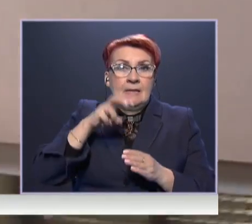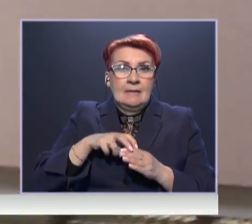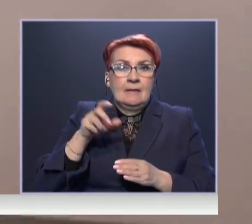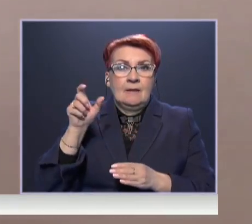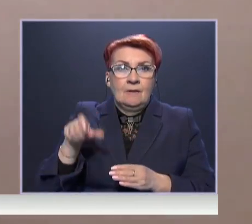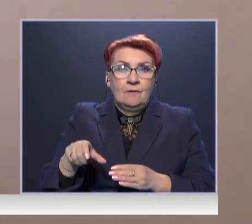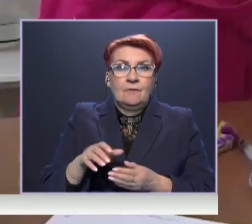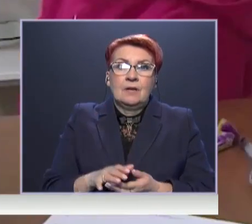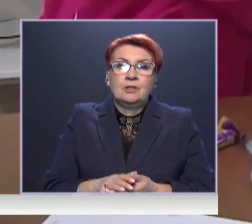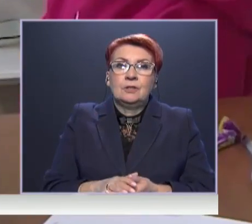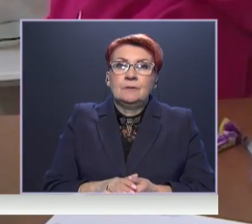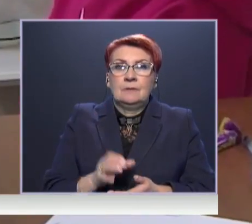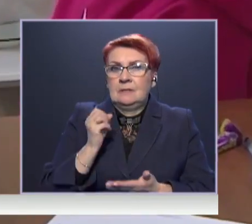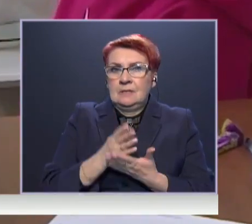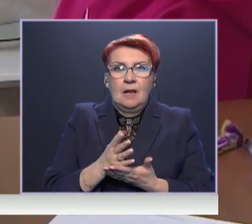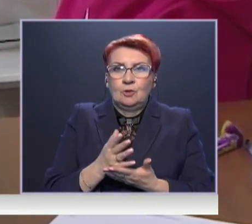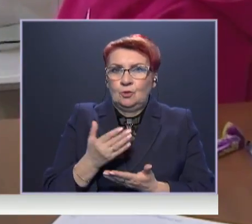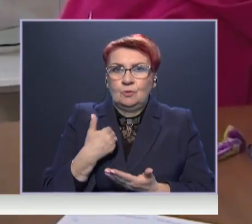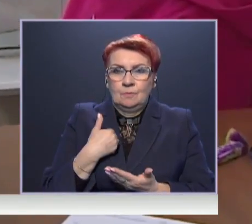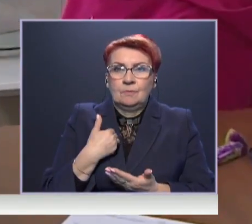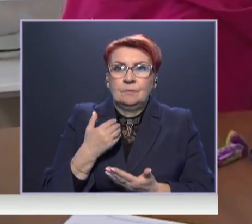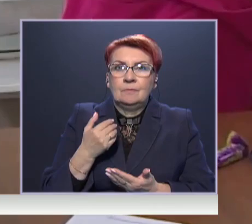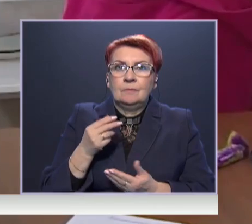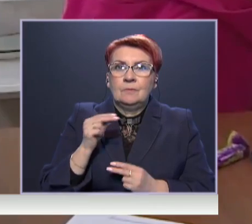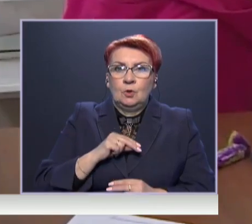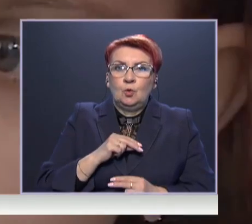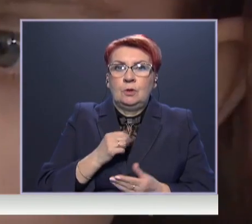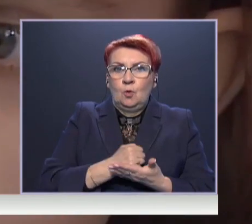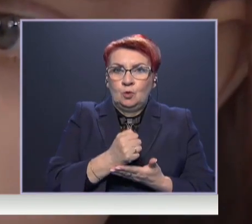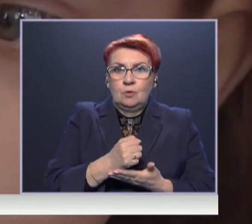сразу взяли Потому что у нас врачи то не хватает